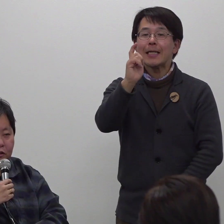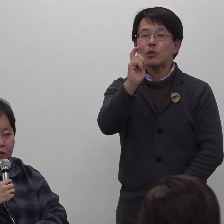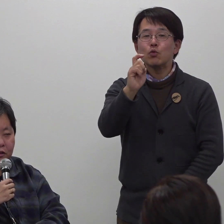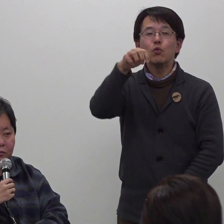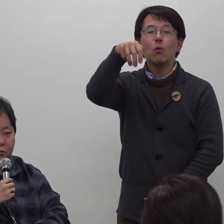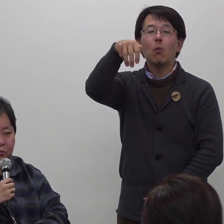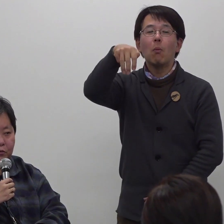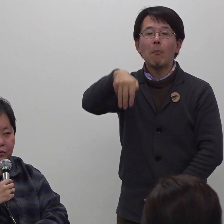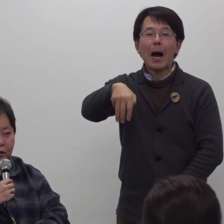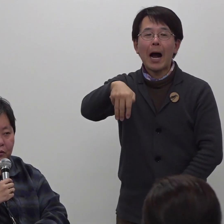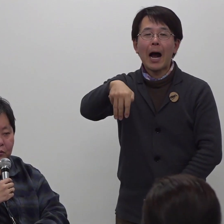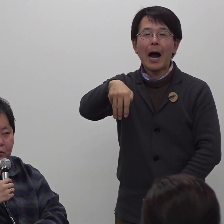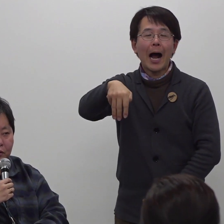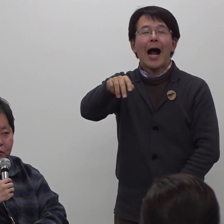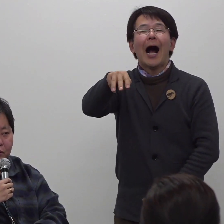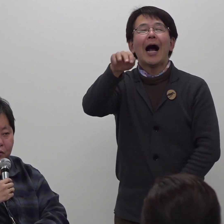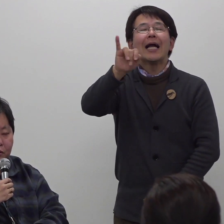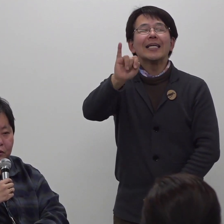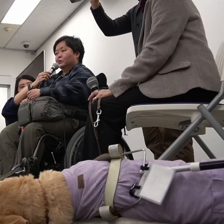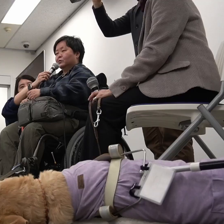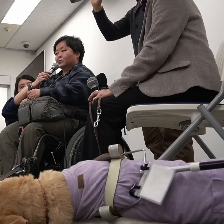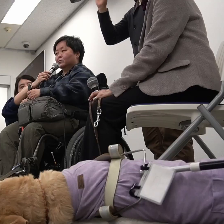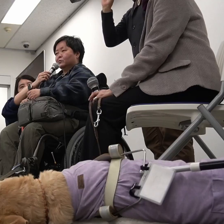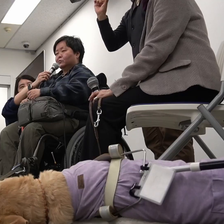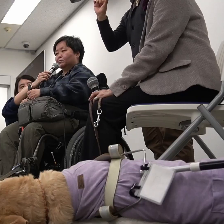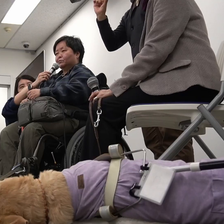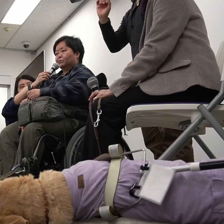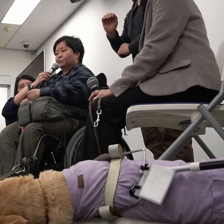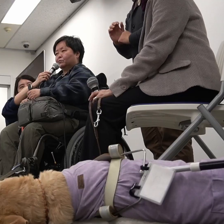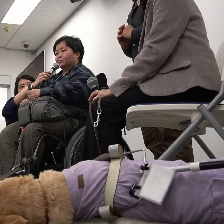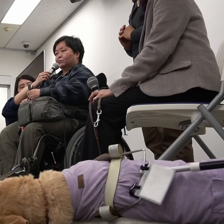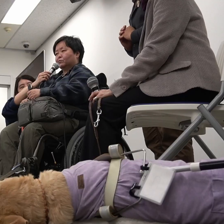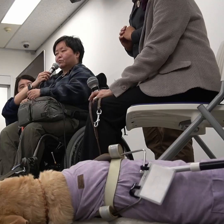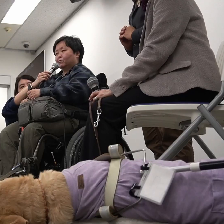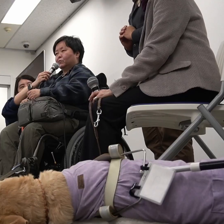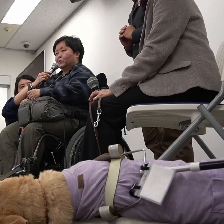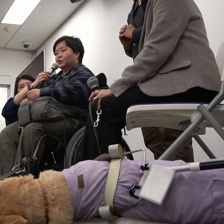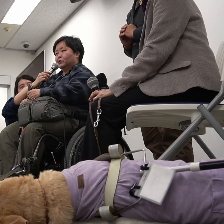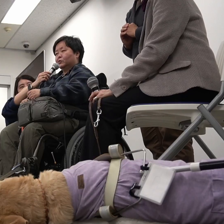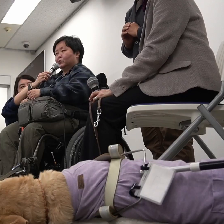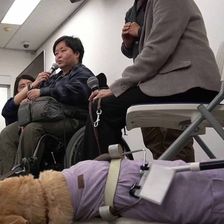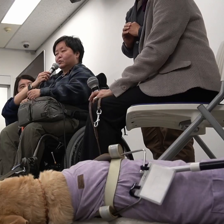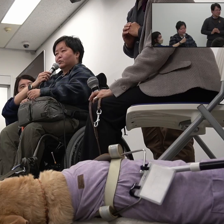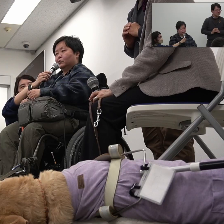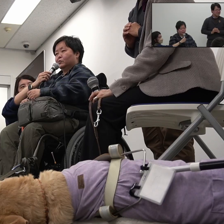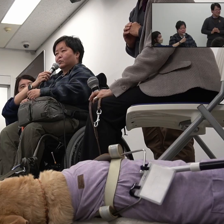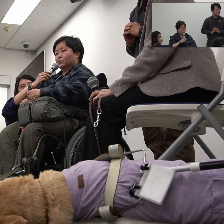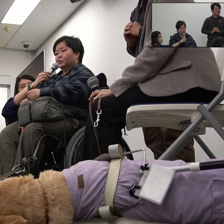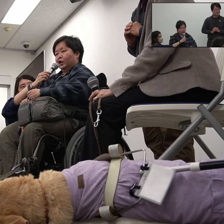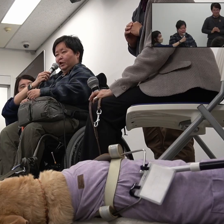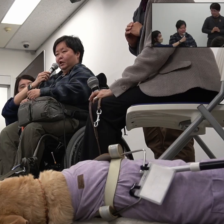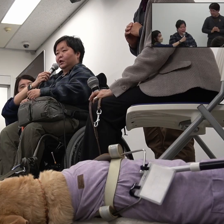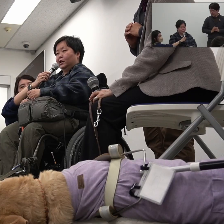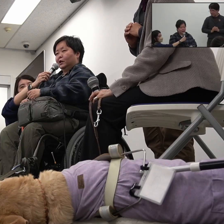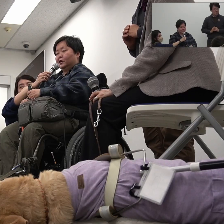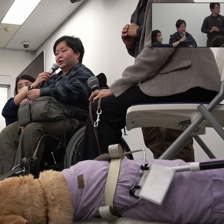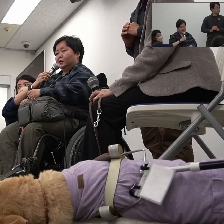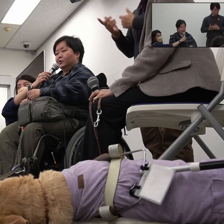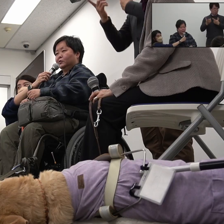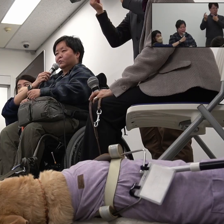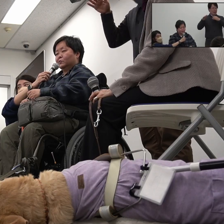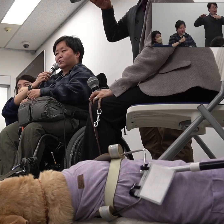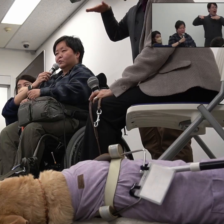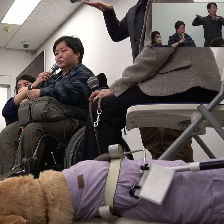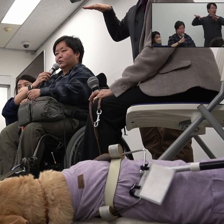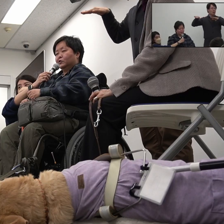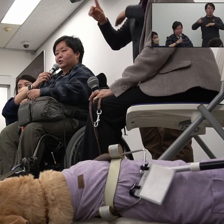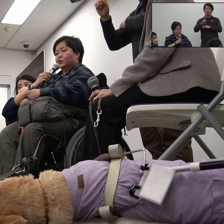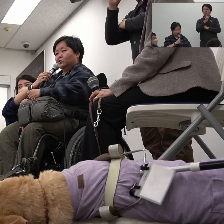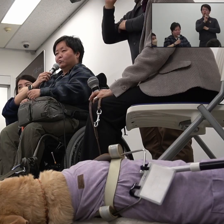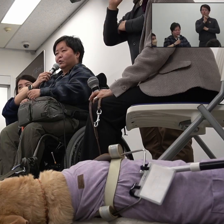橋爪）イムアだって 私もね初めて 聞いたんです これハワイ語ですか？ハワイ語でどういう意味 ですか